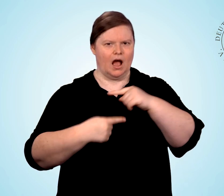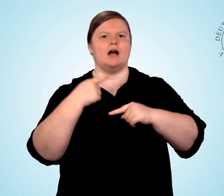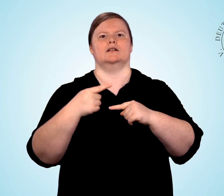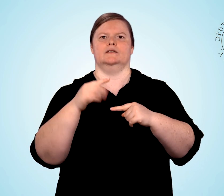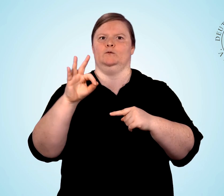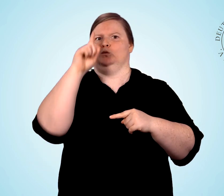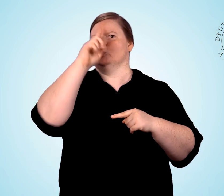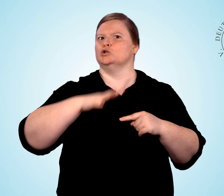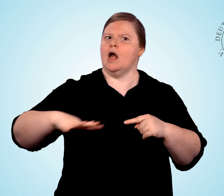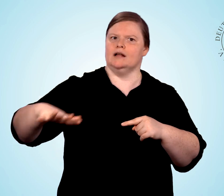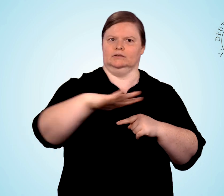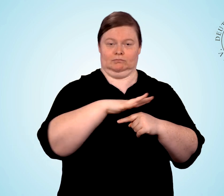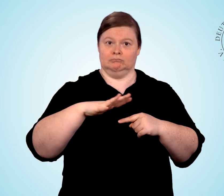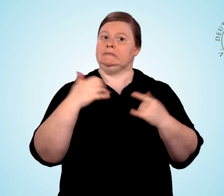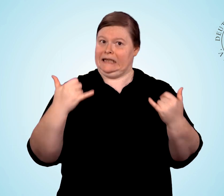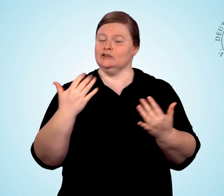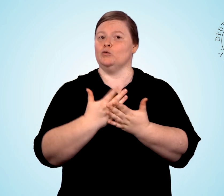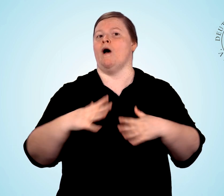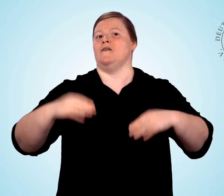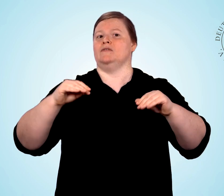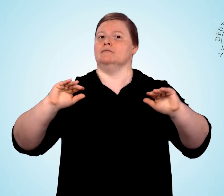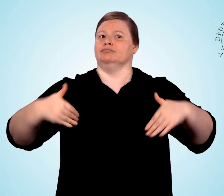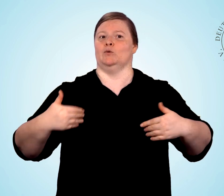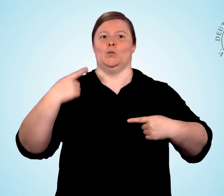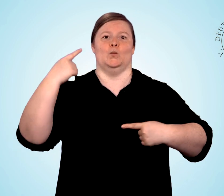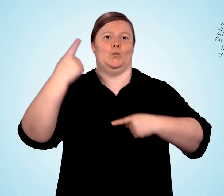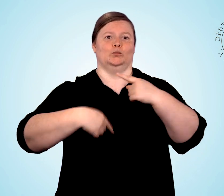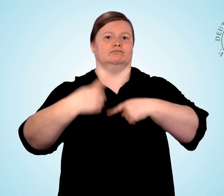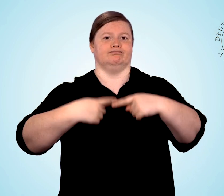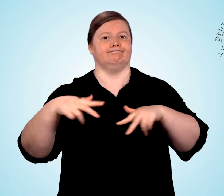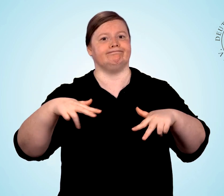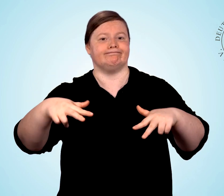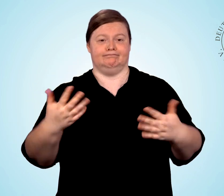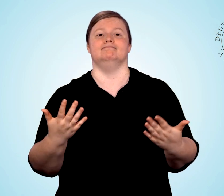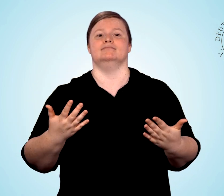in Deutschland ist bereits gestartet.